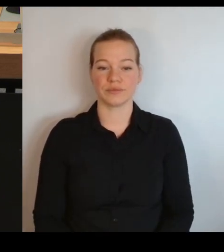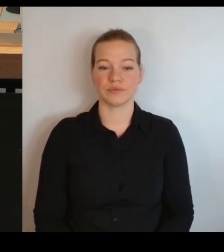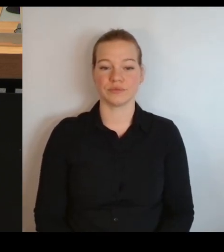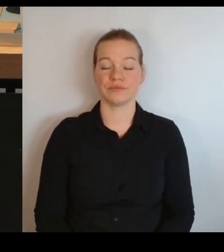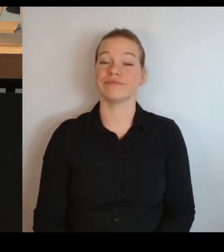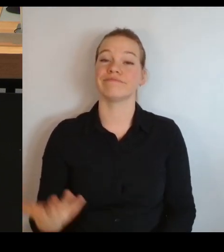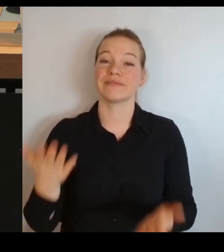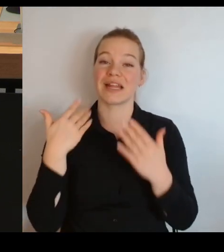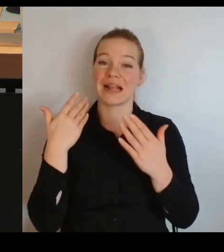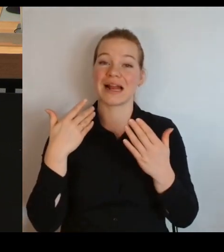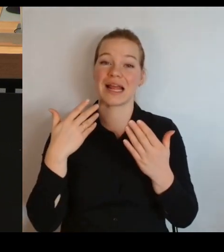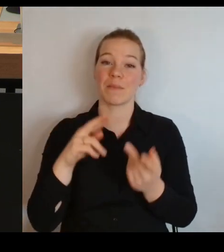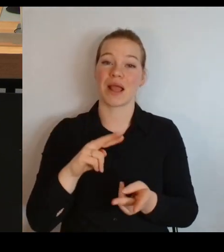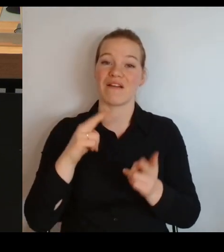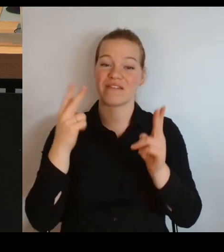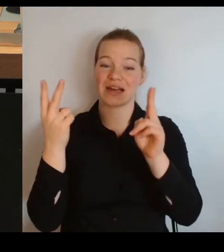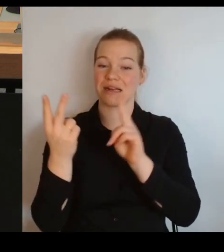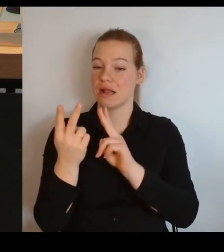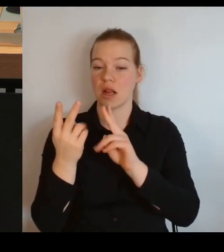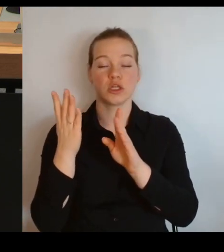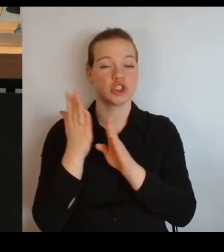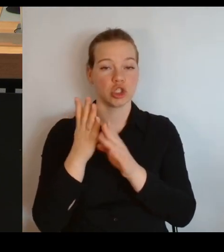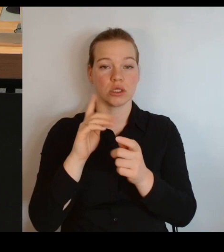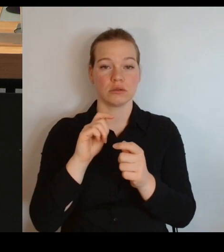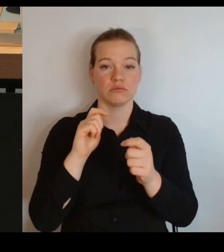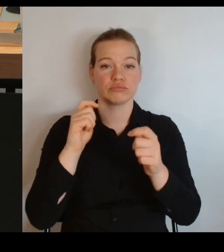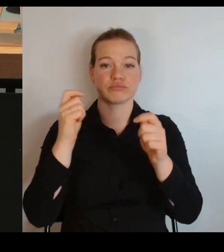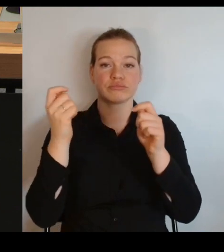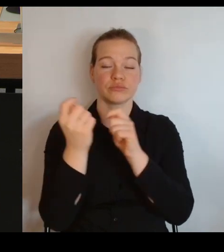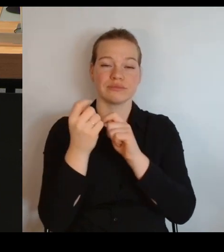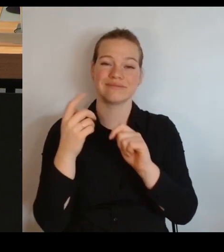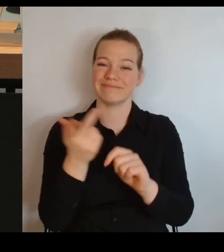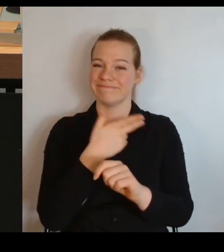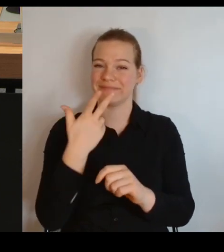Mit der Erweiterung des Auftrags der Berliner Wasserbetriebe werden wir diese Herausforderung annehmen.